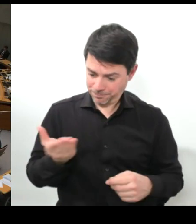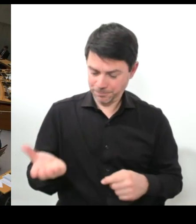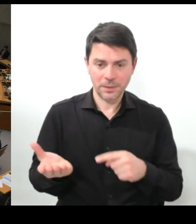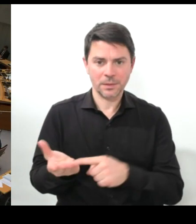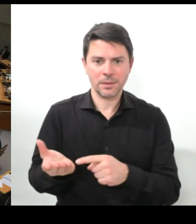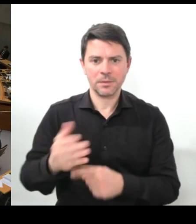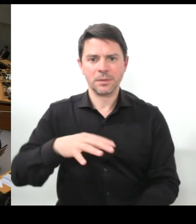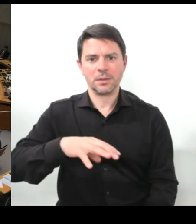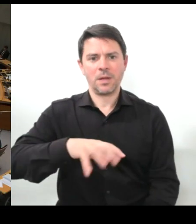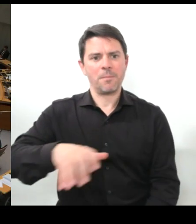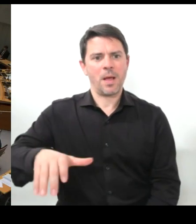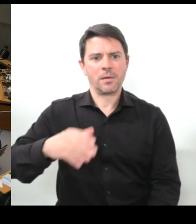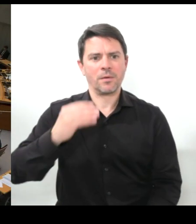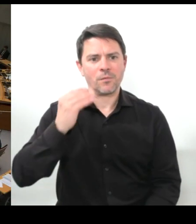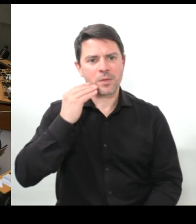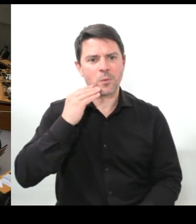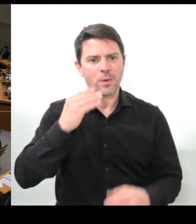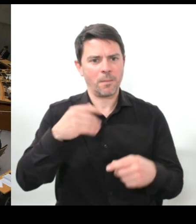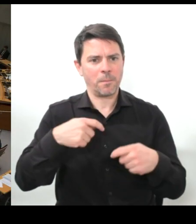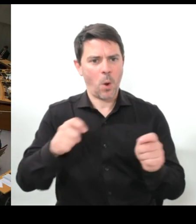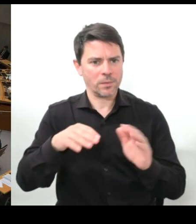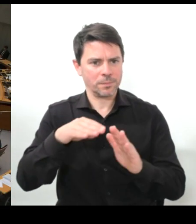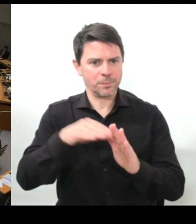Für die CDU-Fraktion spricht nun der Kollege Stettner. (Rednerwechse)